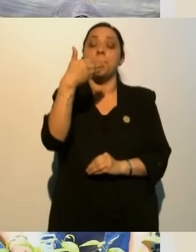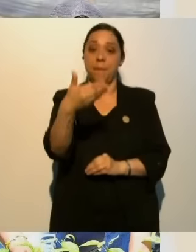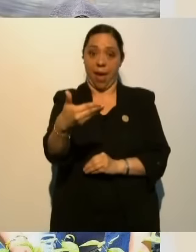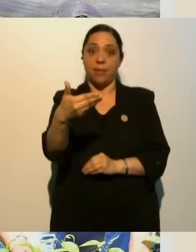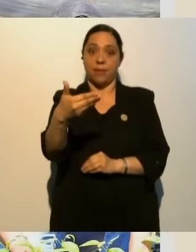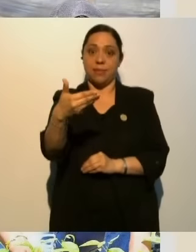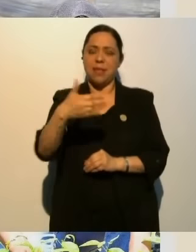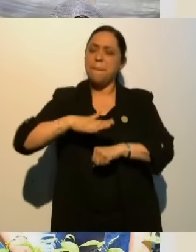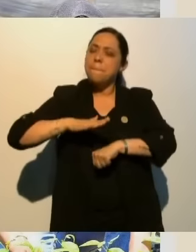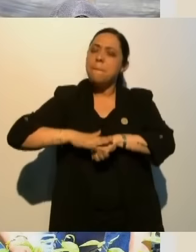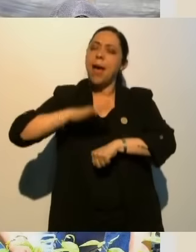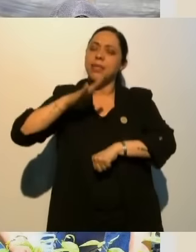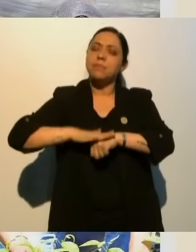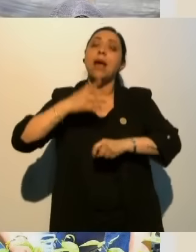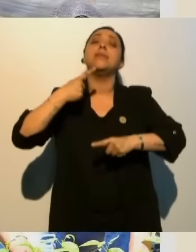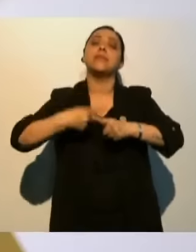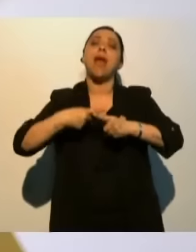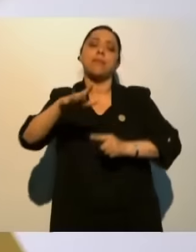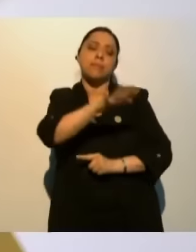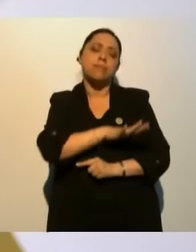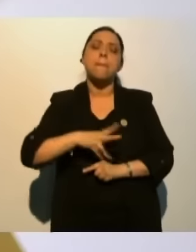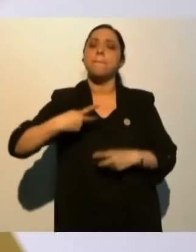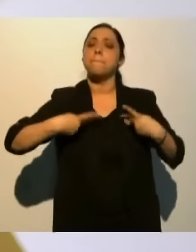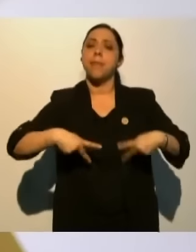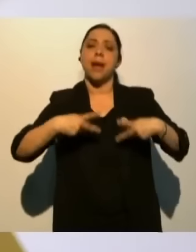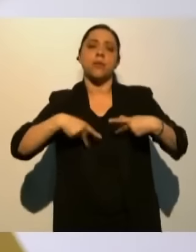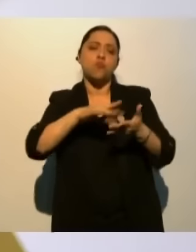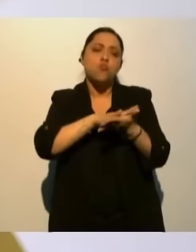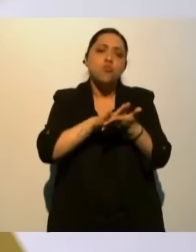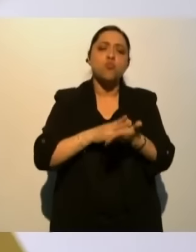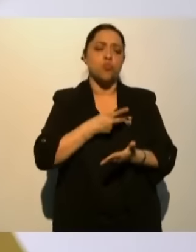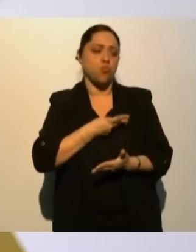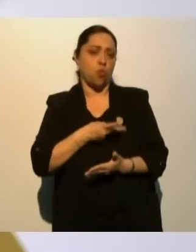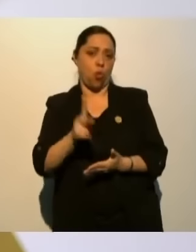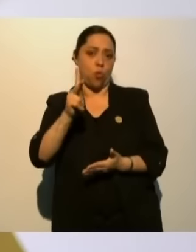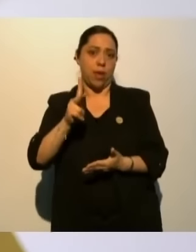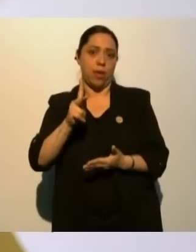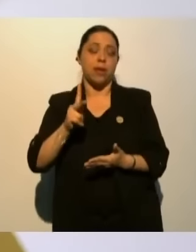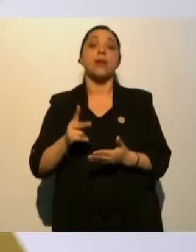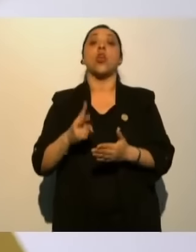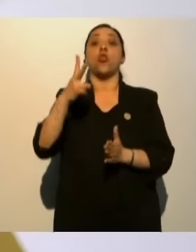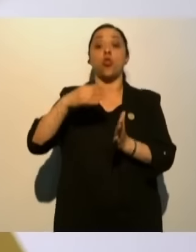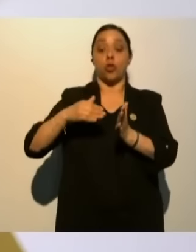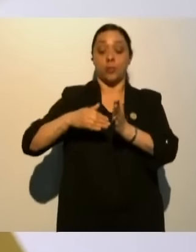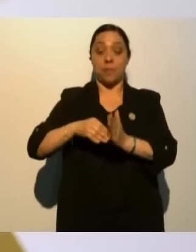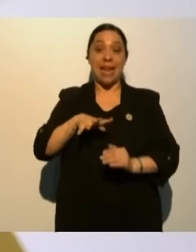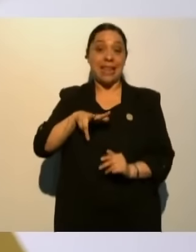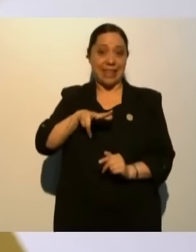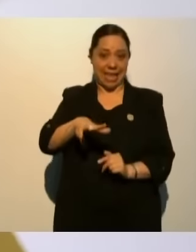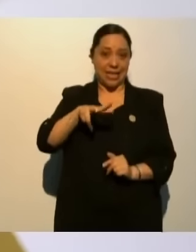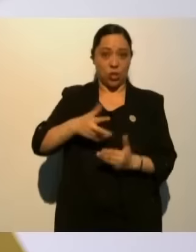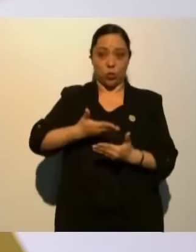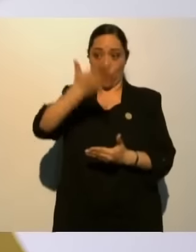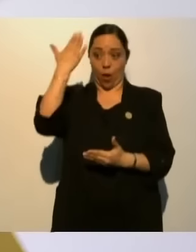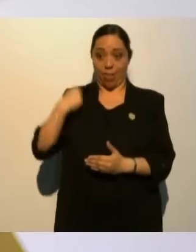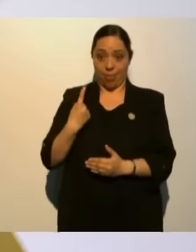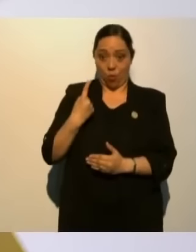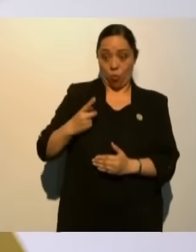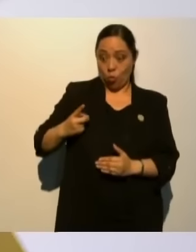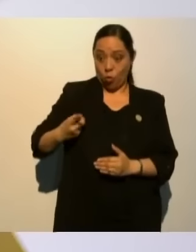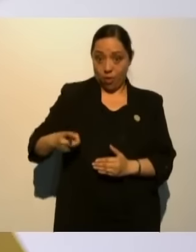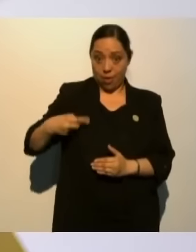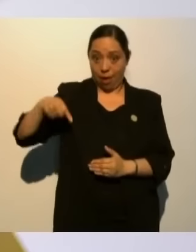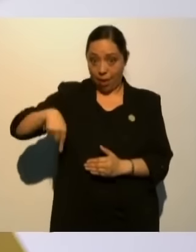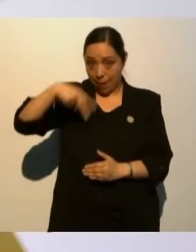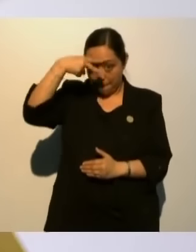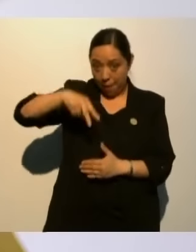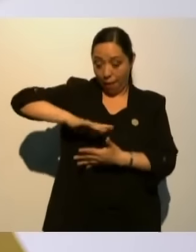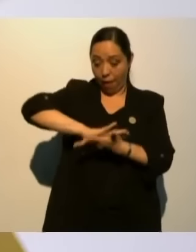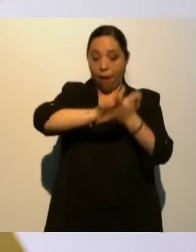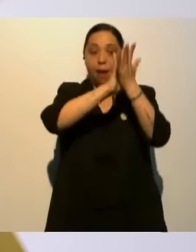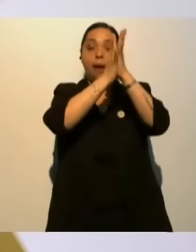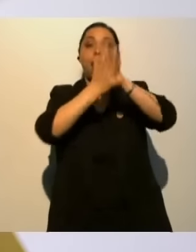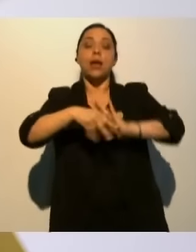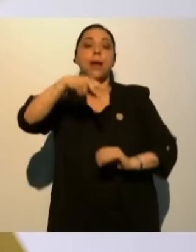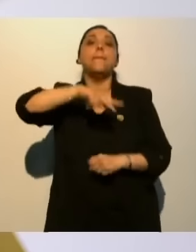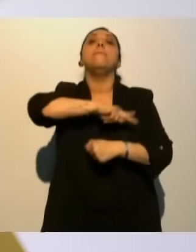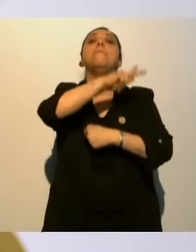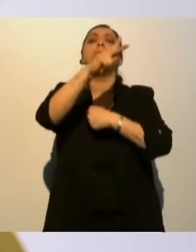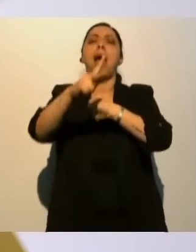que menos tienen a partir del primero de diciembre de 2018 México se convirtió en un país en el que